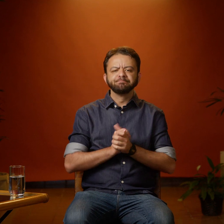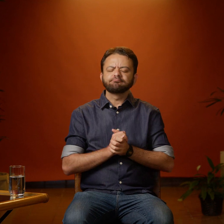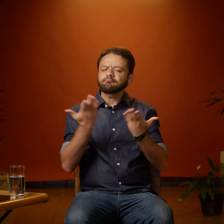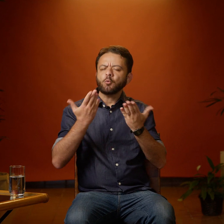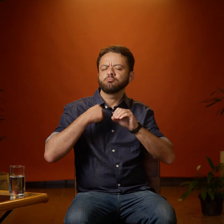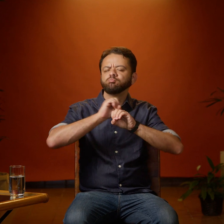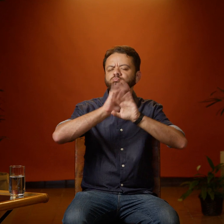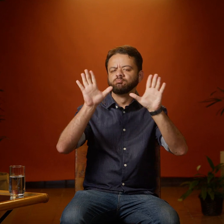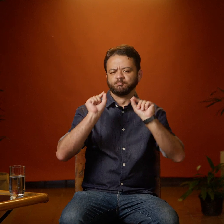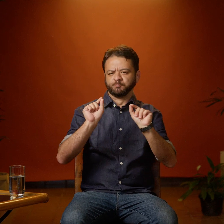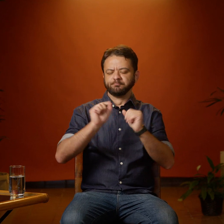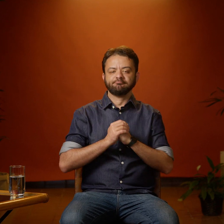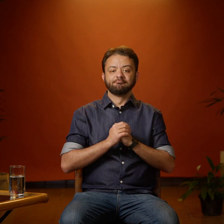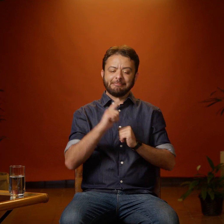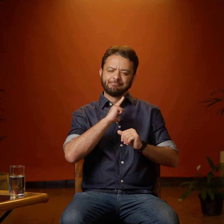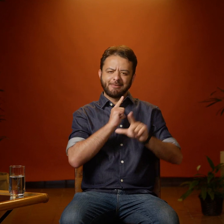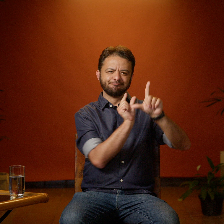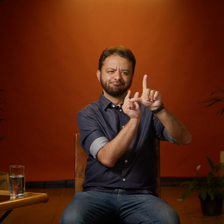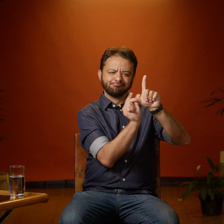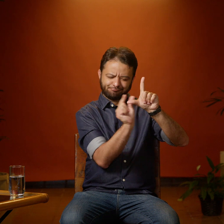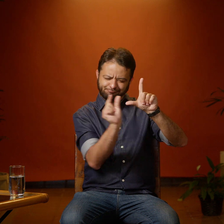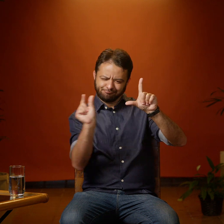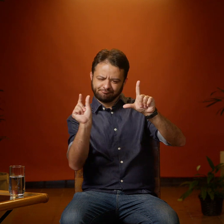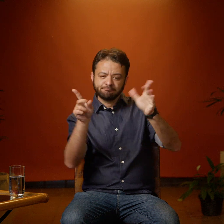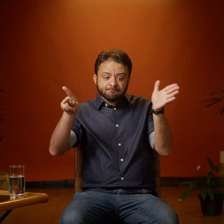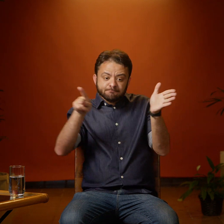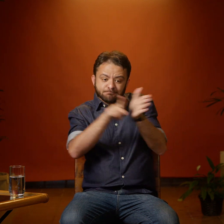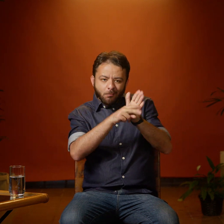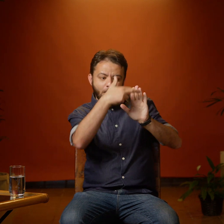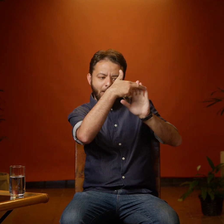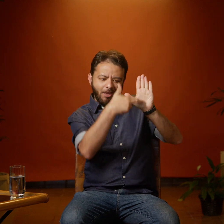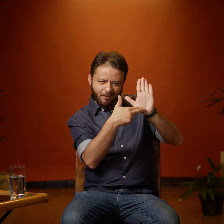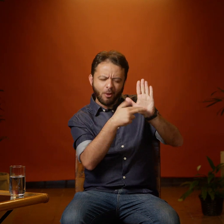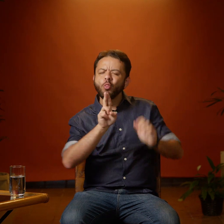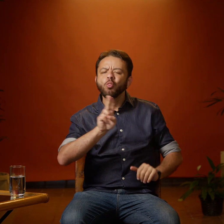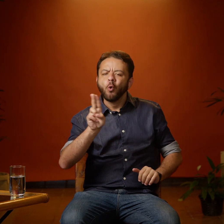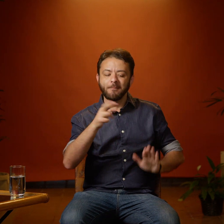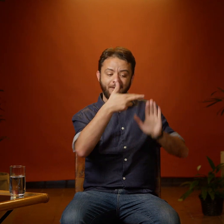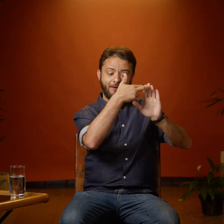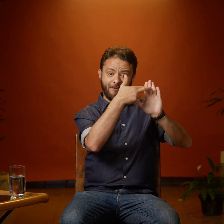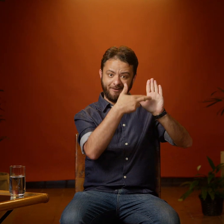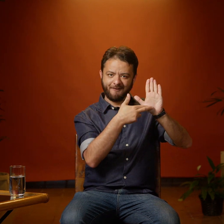Então, primeiro esclarecendo os nomes que estão nas regras europeias